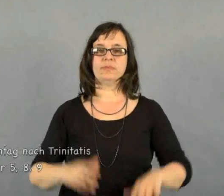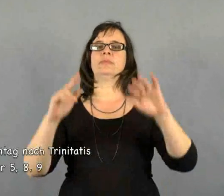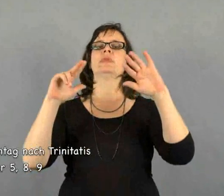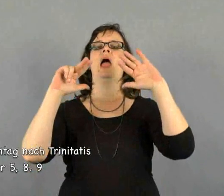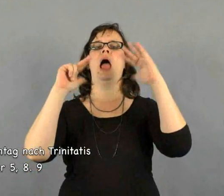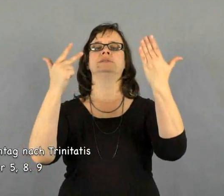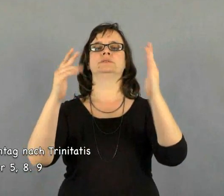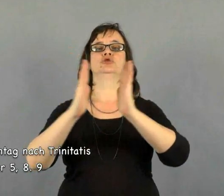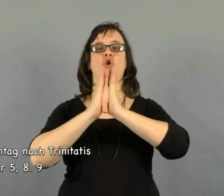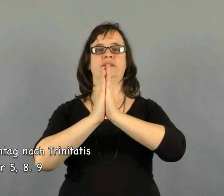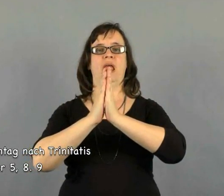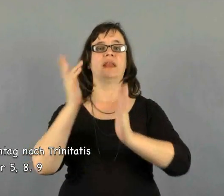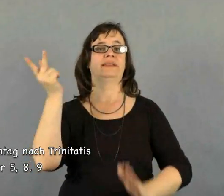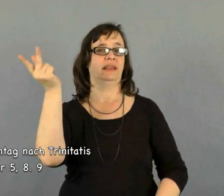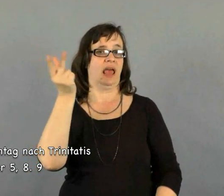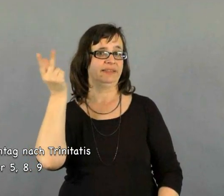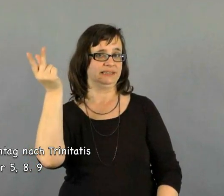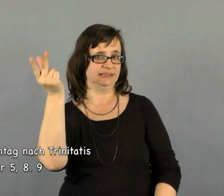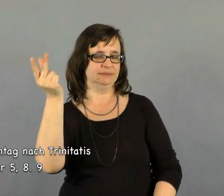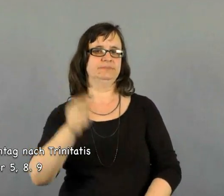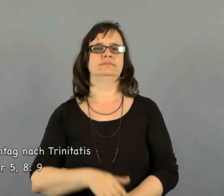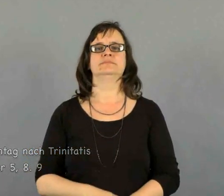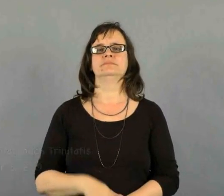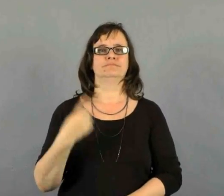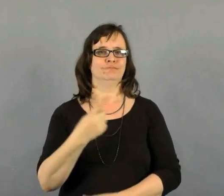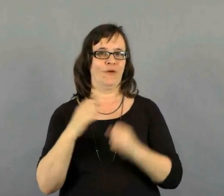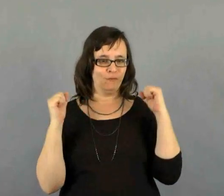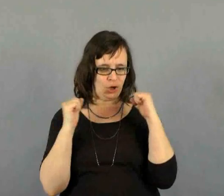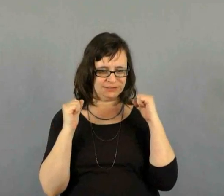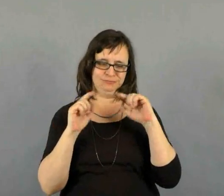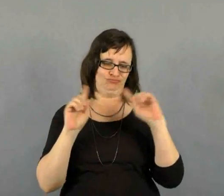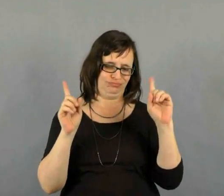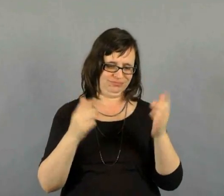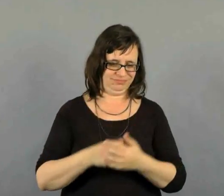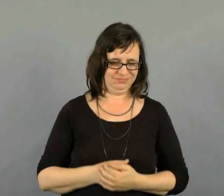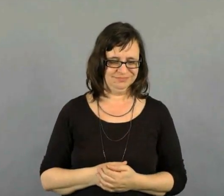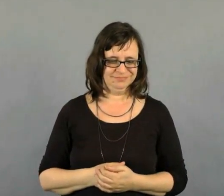8. Sonntag nach Trinitatis Wir brauchen keine Angst haben